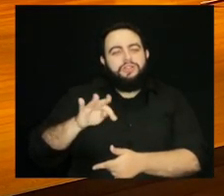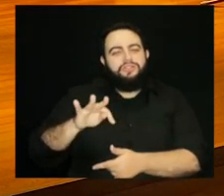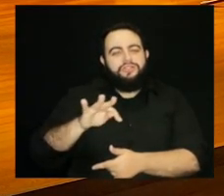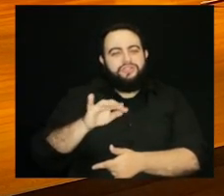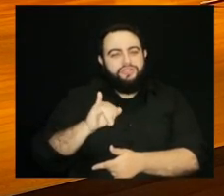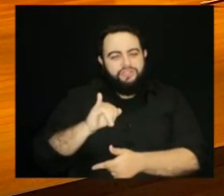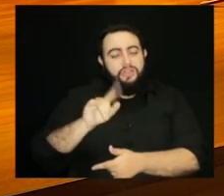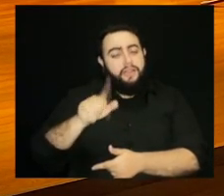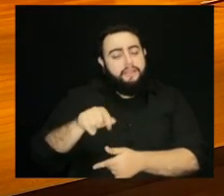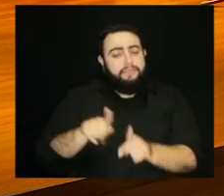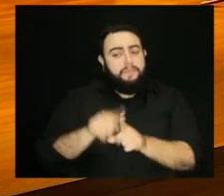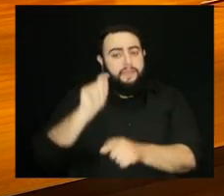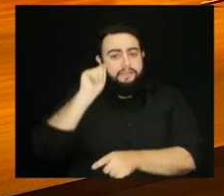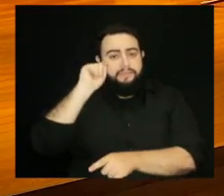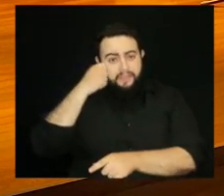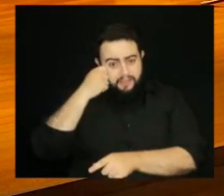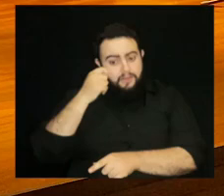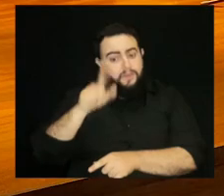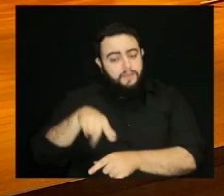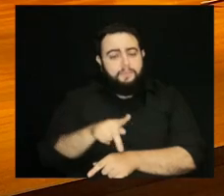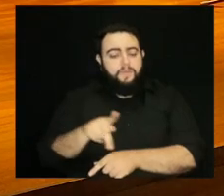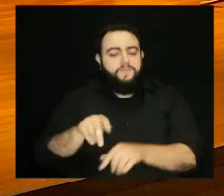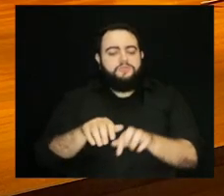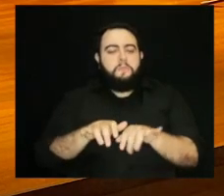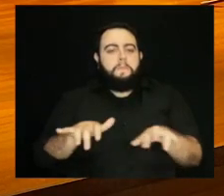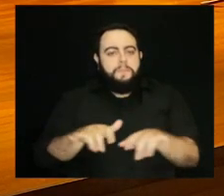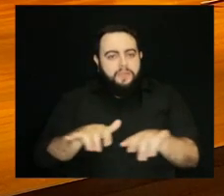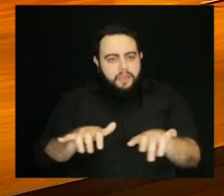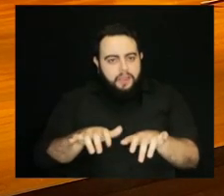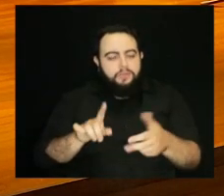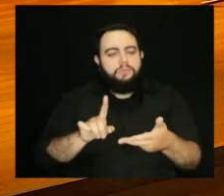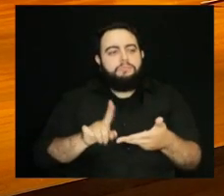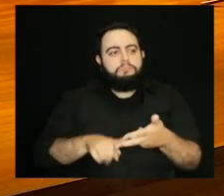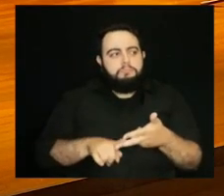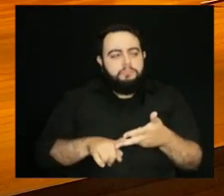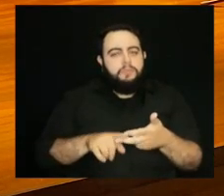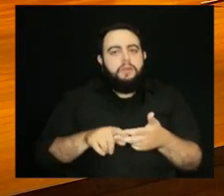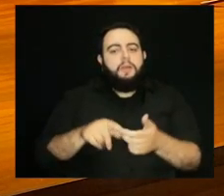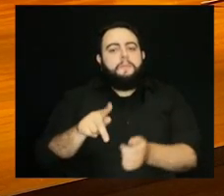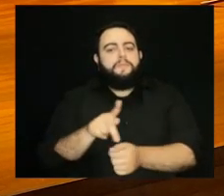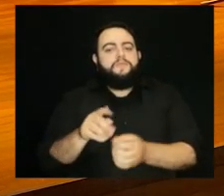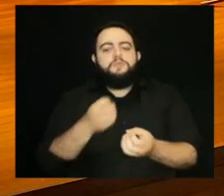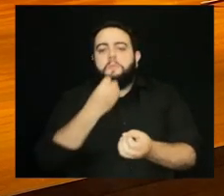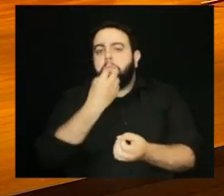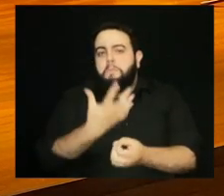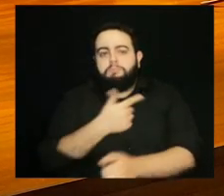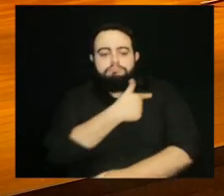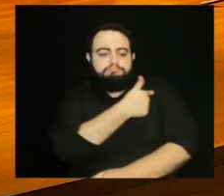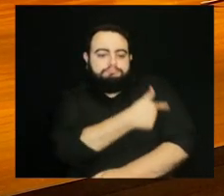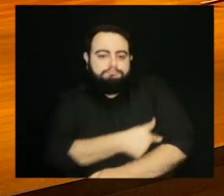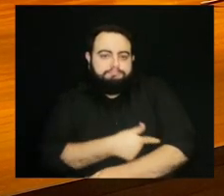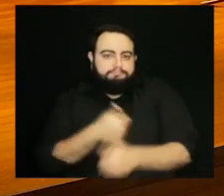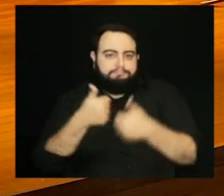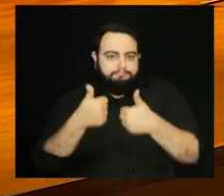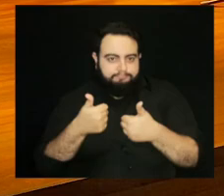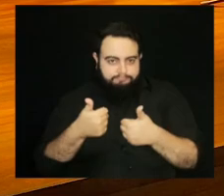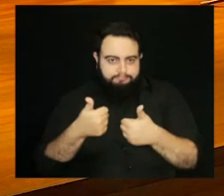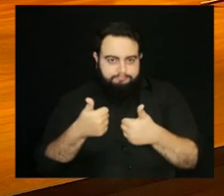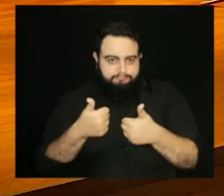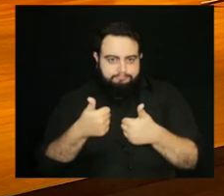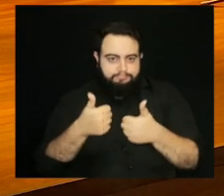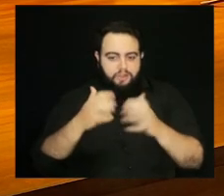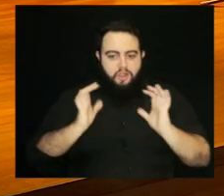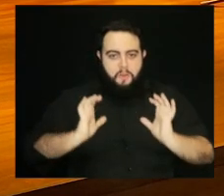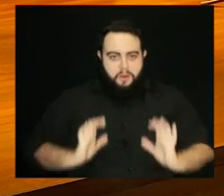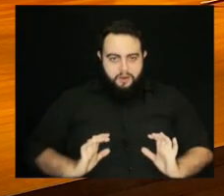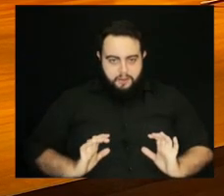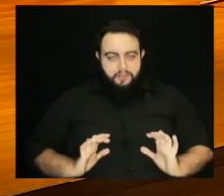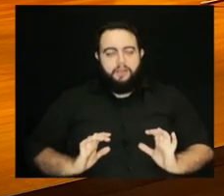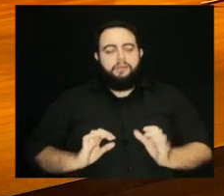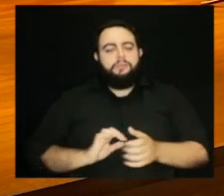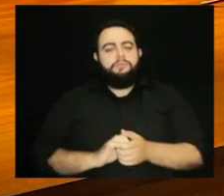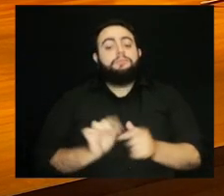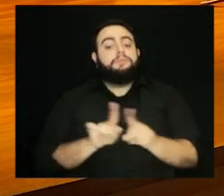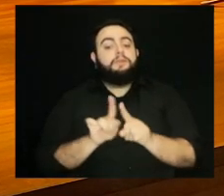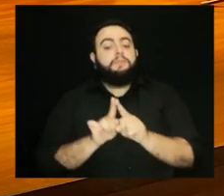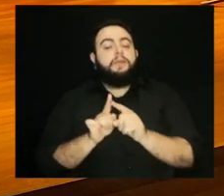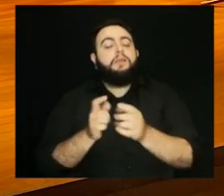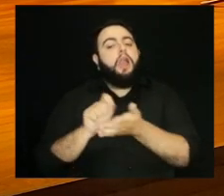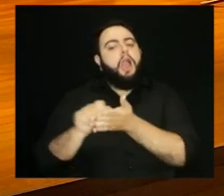também negro, professor de piano, professor de boas maneiras e compositor de músicas de